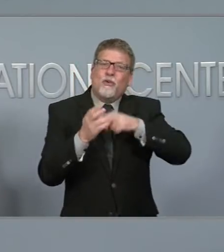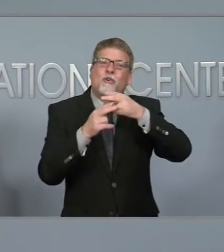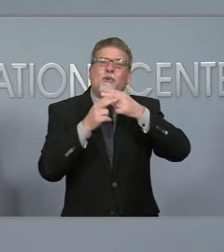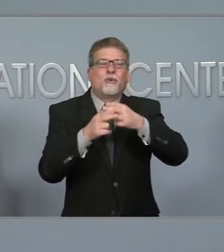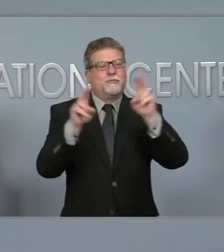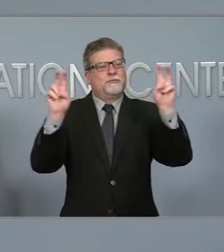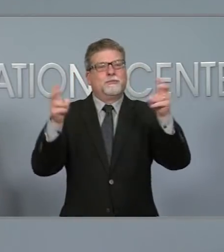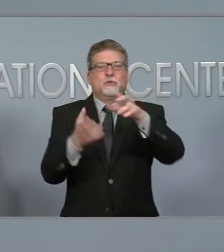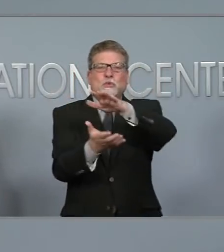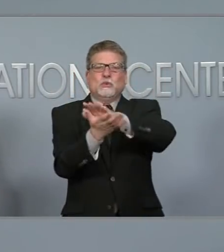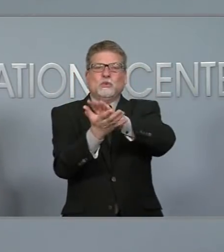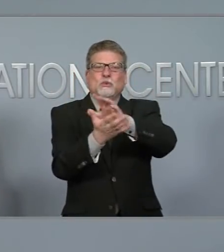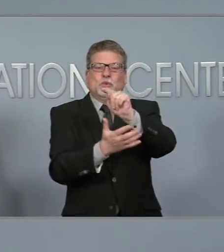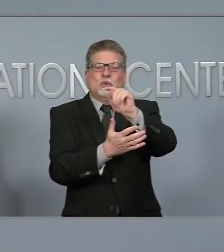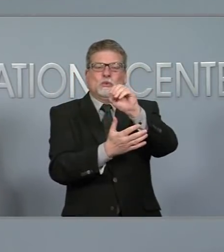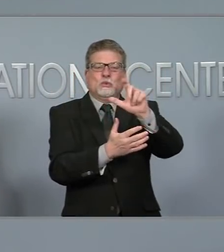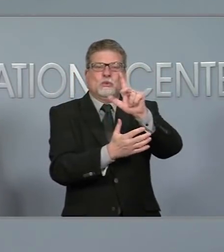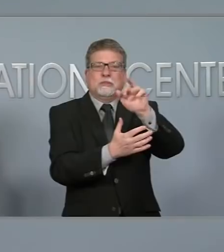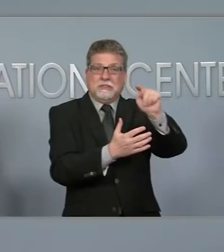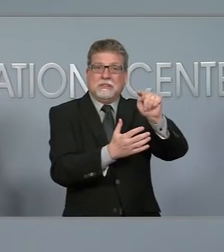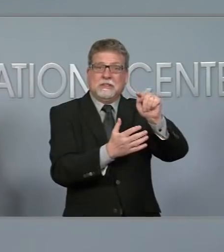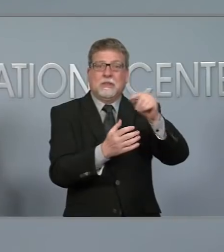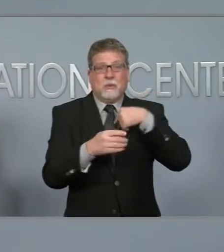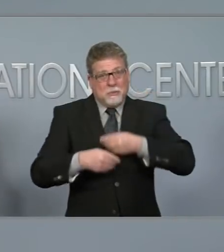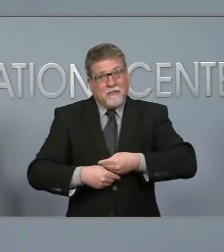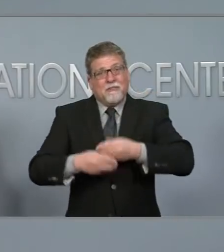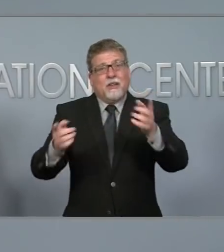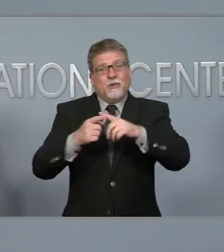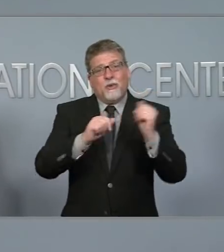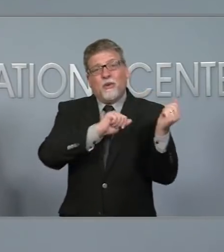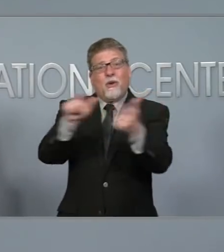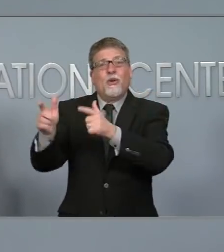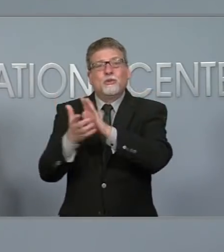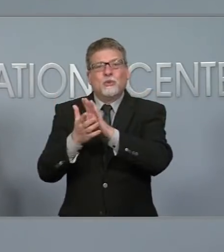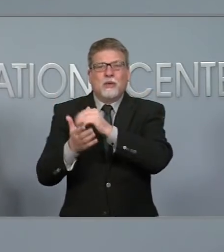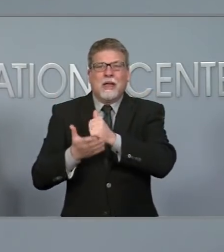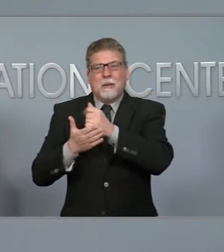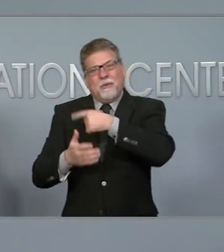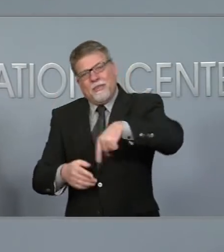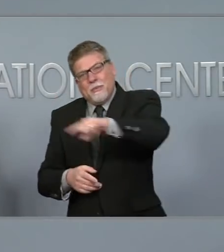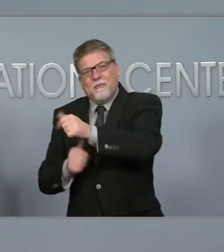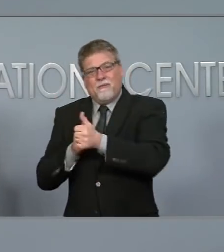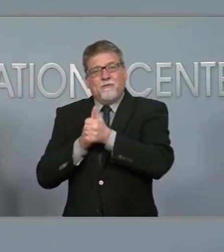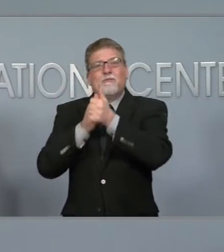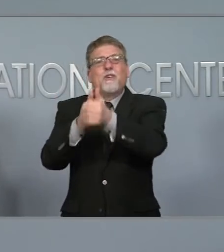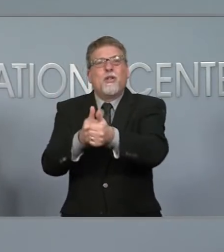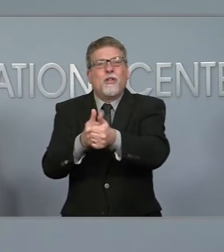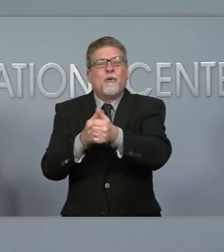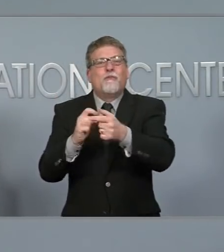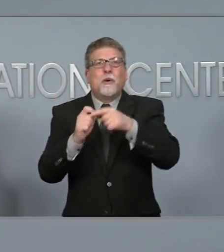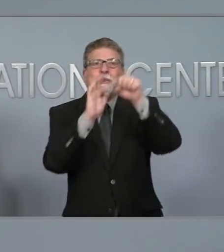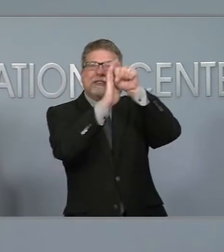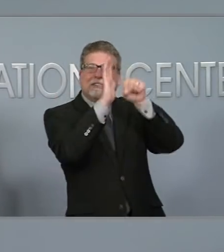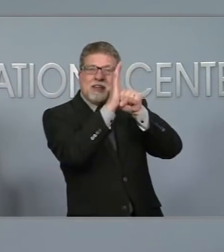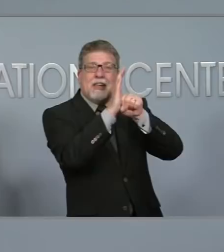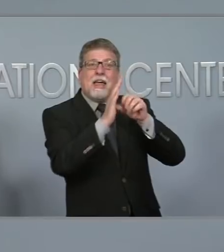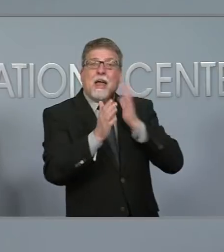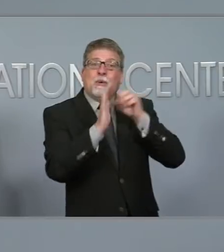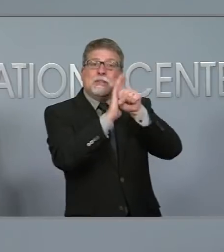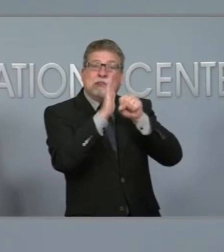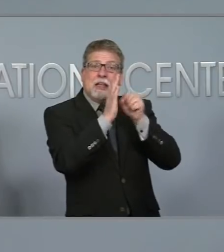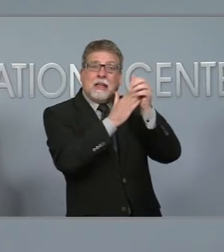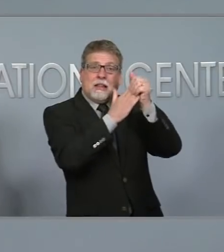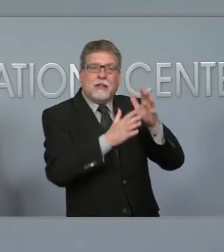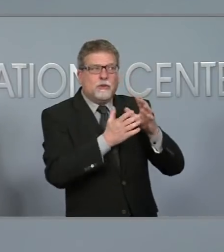estado viendo los datos y